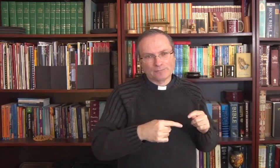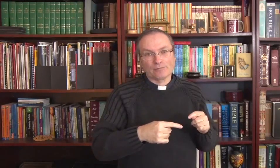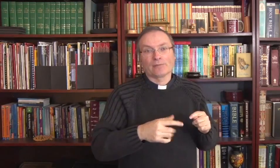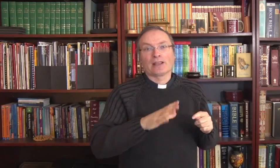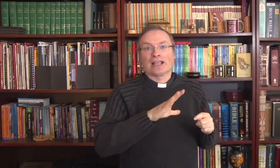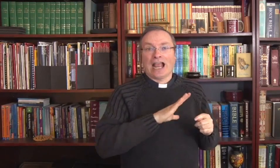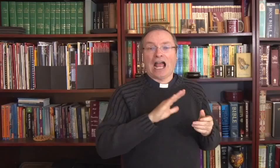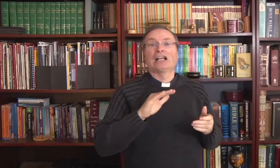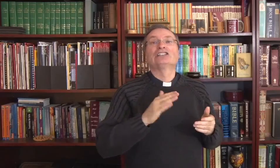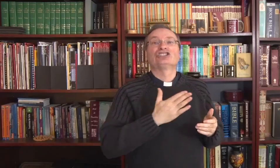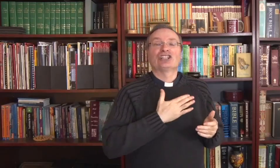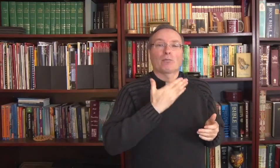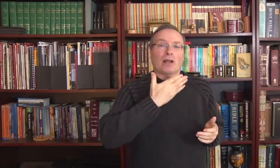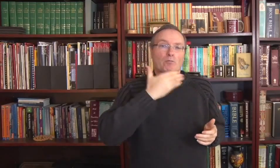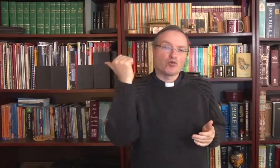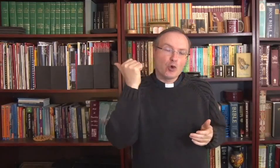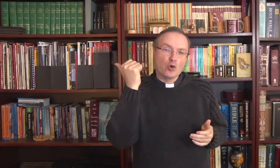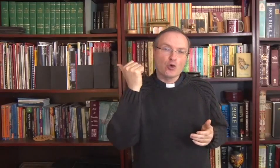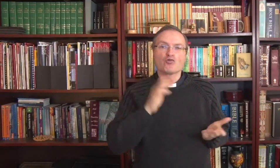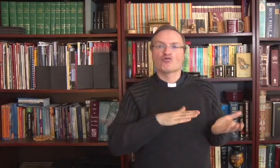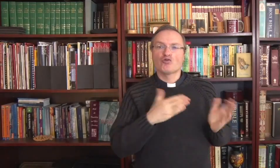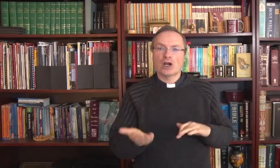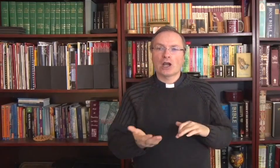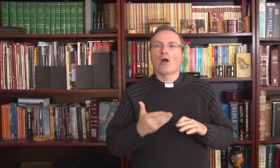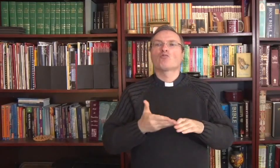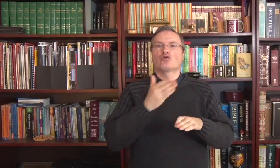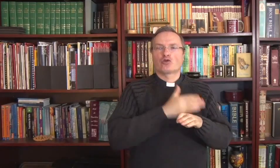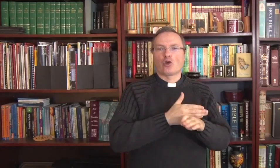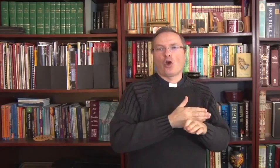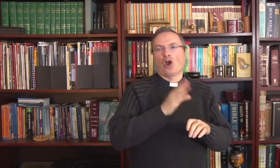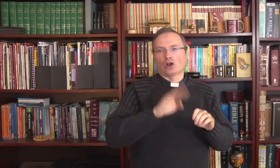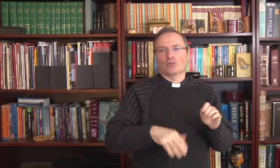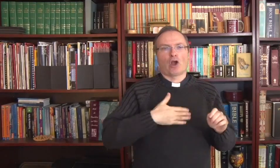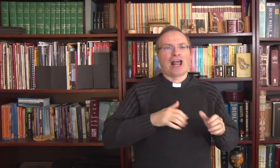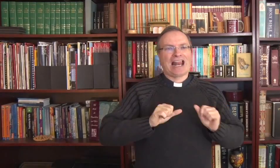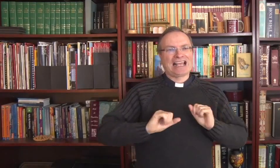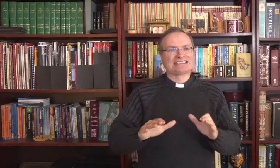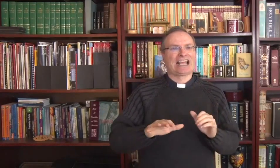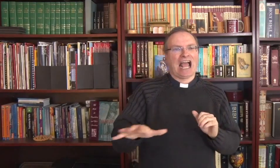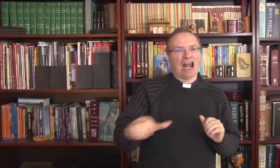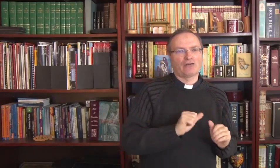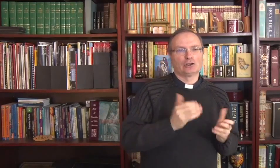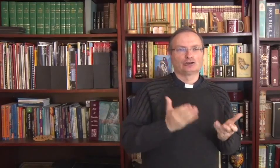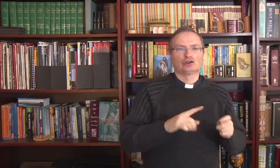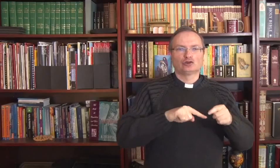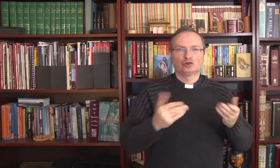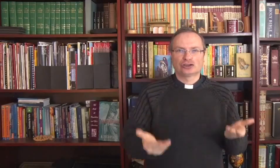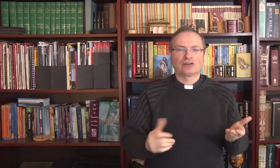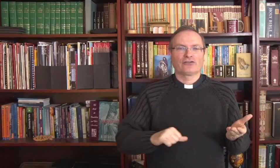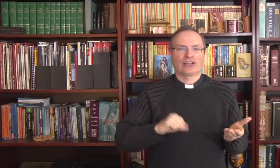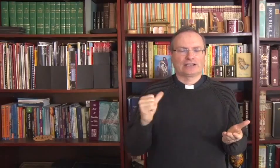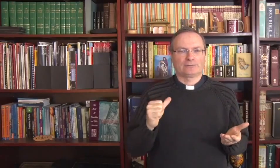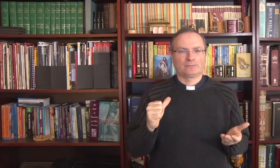car j’aimerais mieux mourir plutôt que de me laisser enlever ce sujet de fierté.